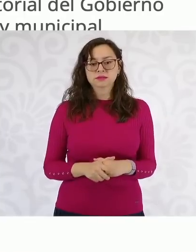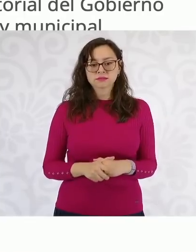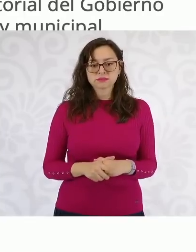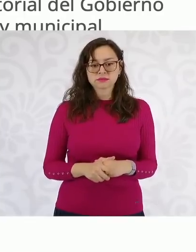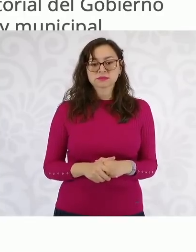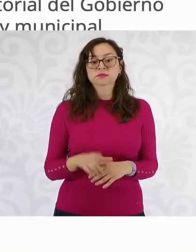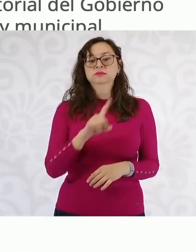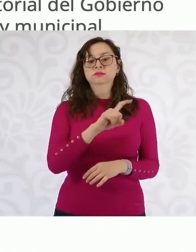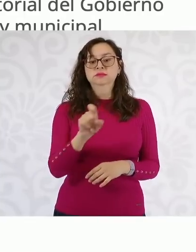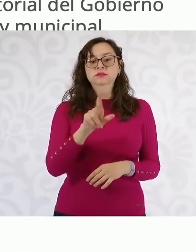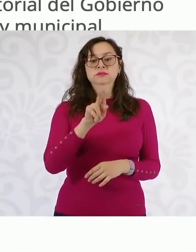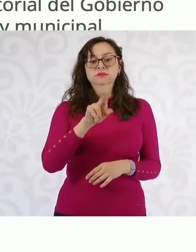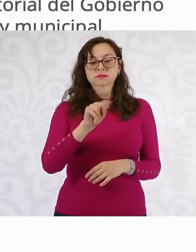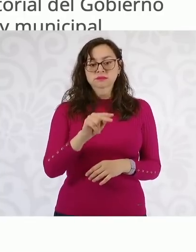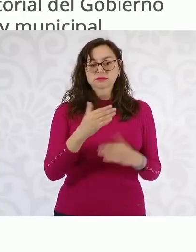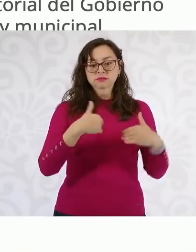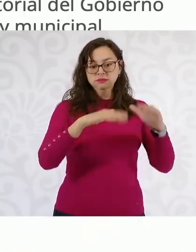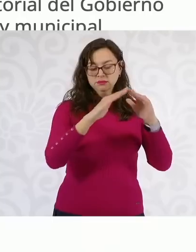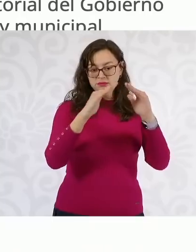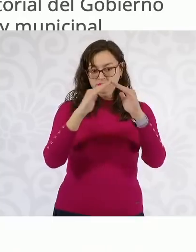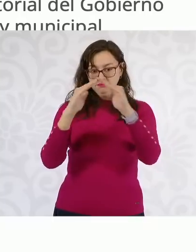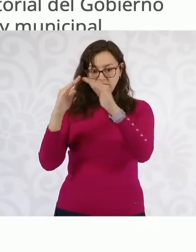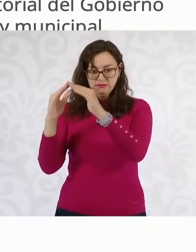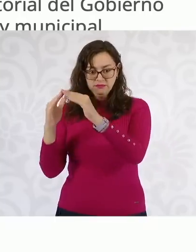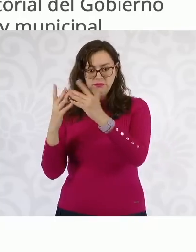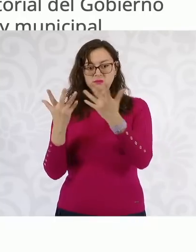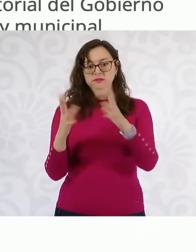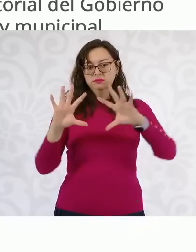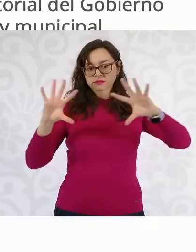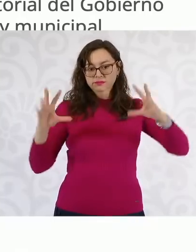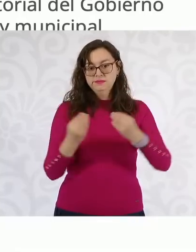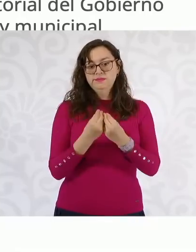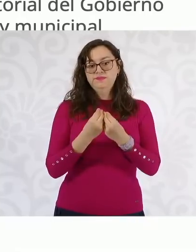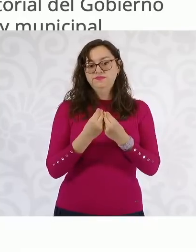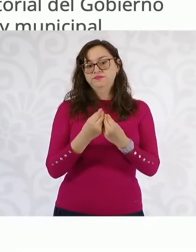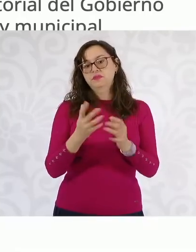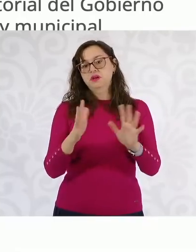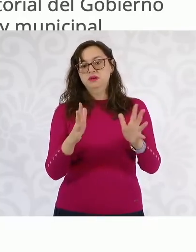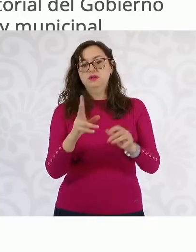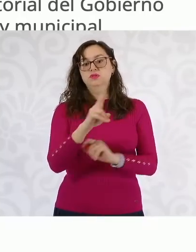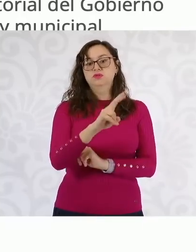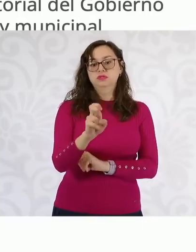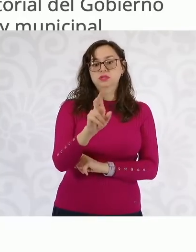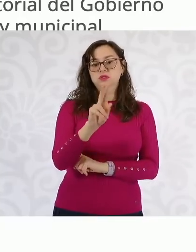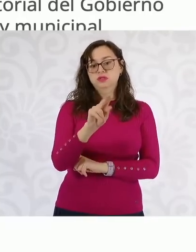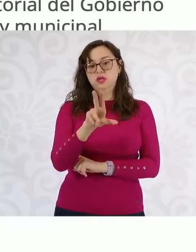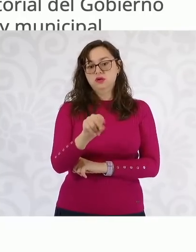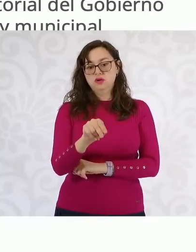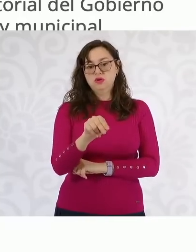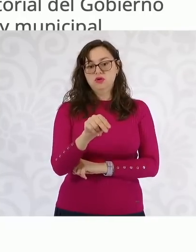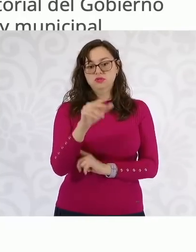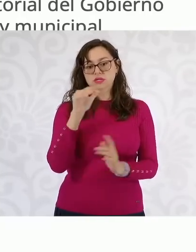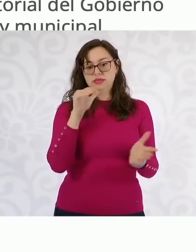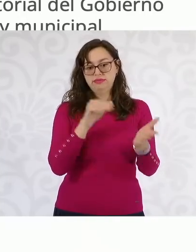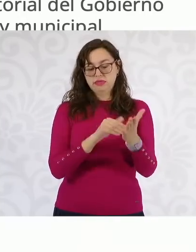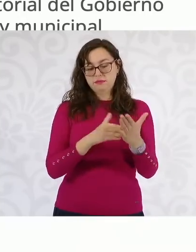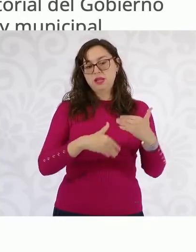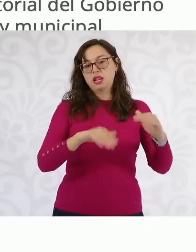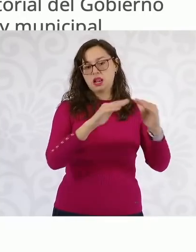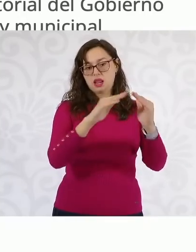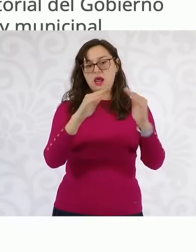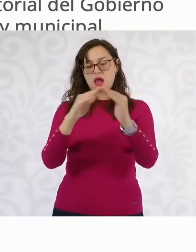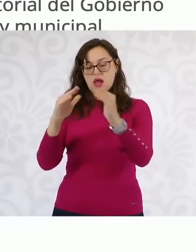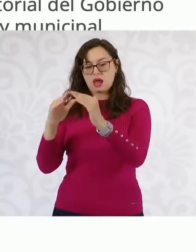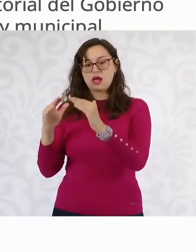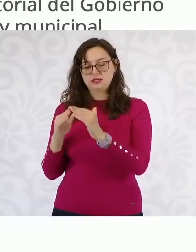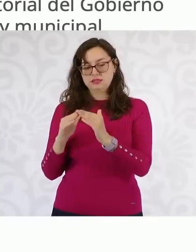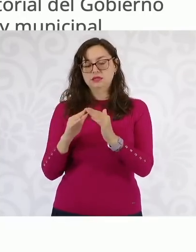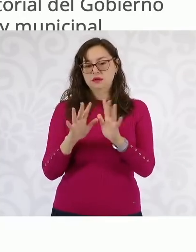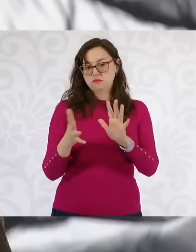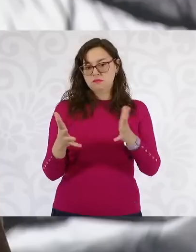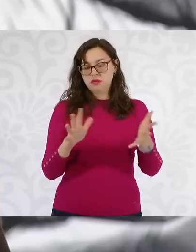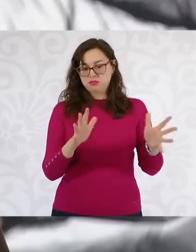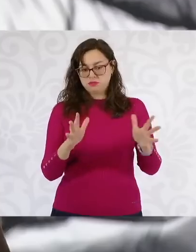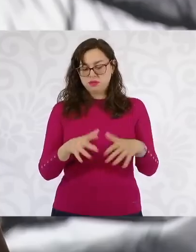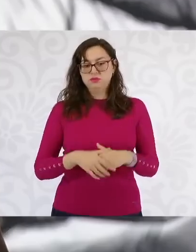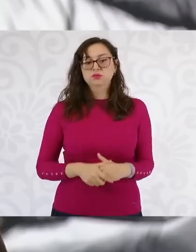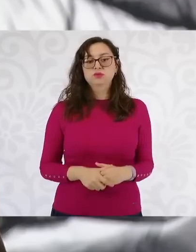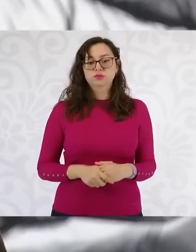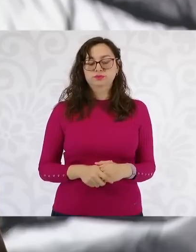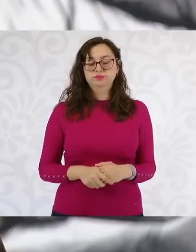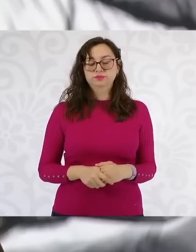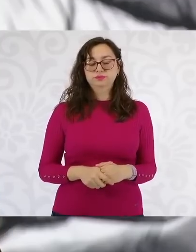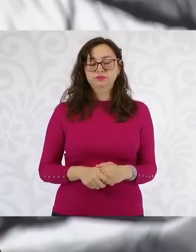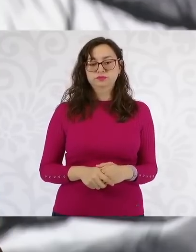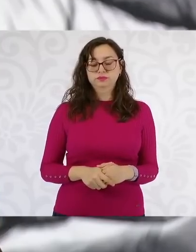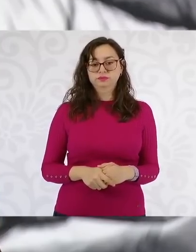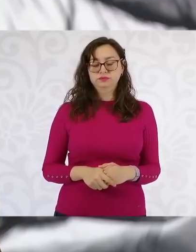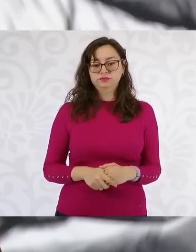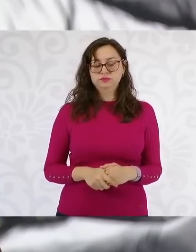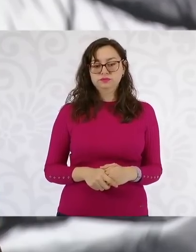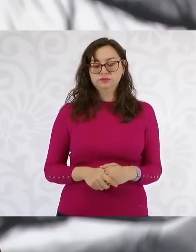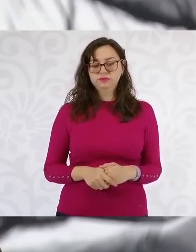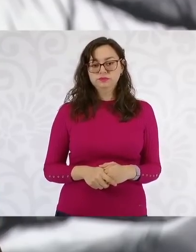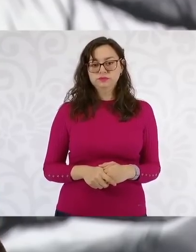180 viviendas por hectárea nos darían alrededor de 280,000 acciones de vivienda de este suelo estamos